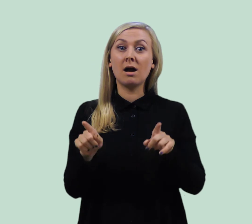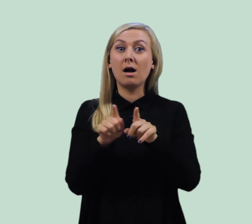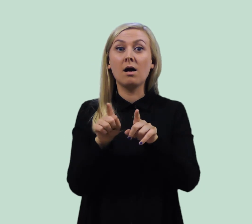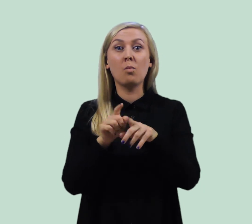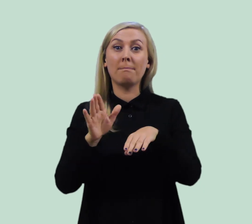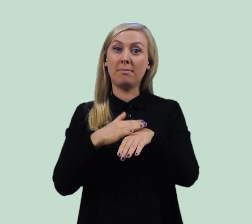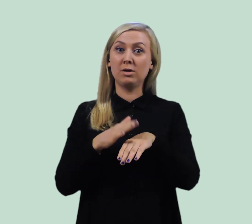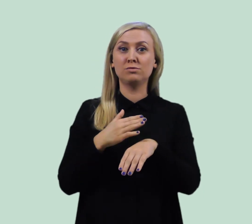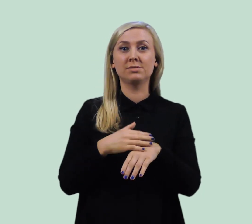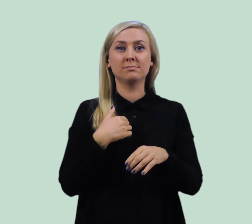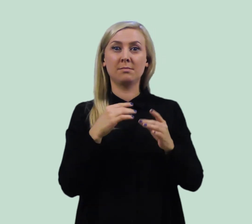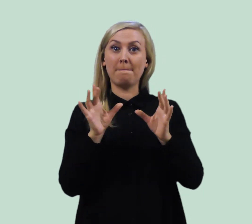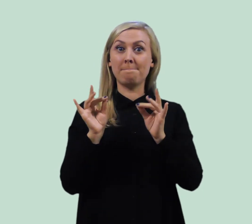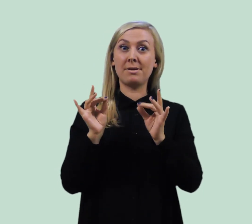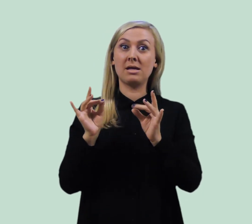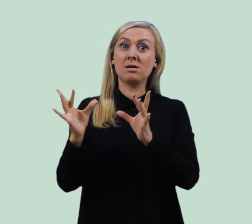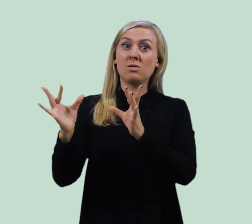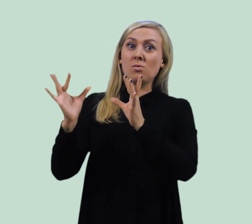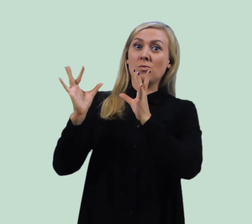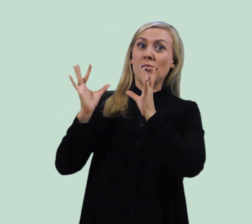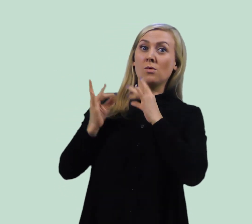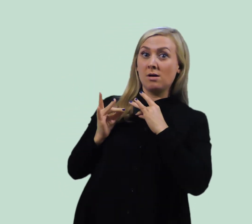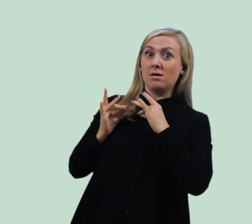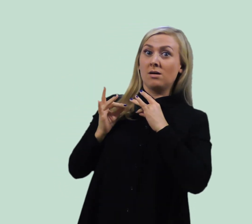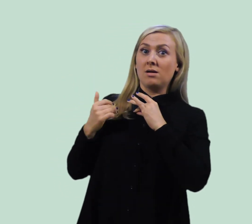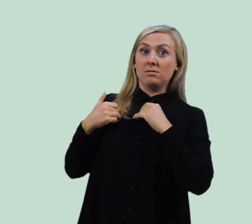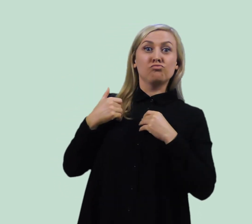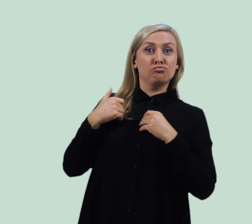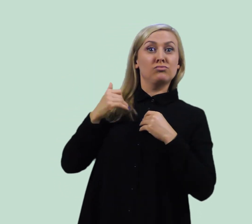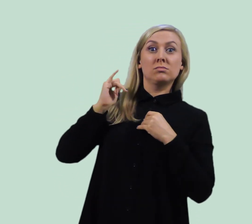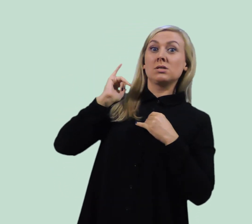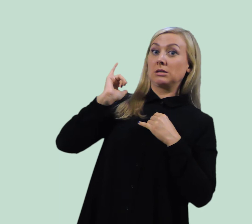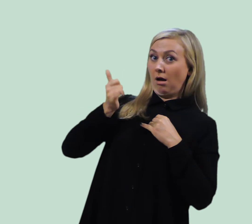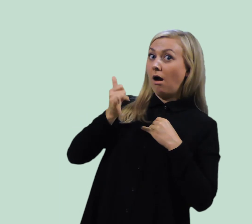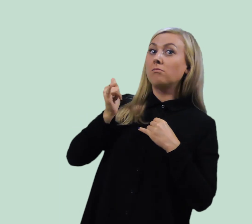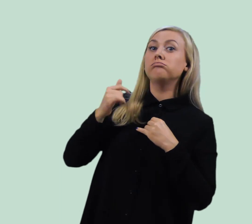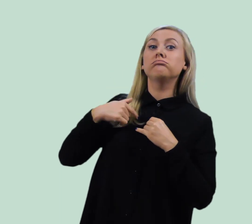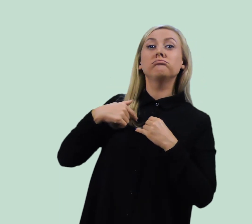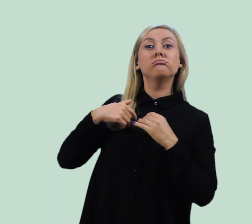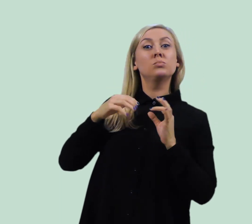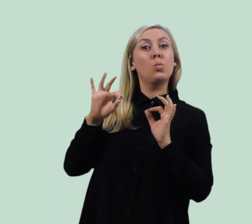Auch wenn du zu den Berührungen zuerst "Ja" gesagt hast,